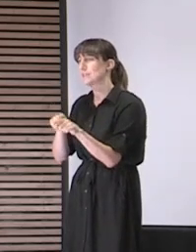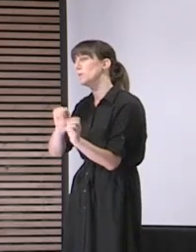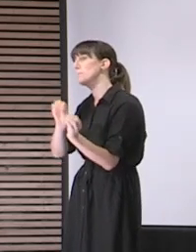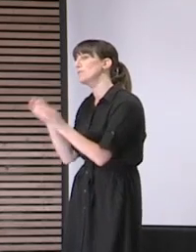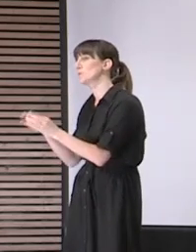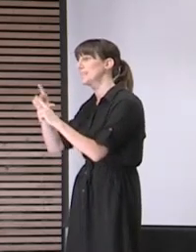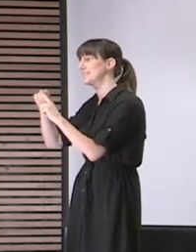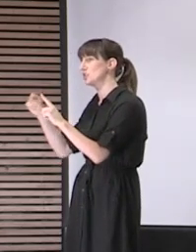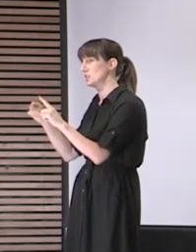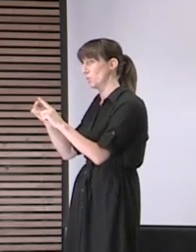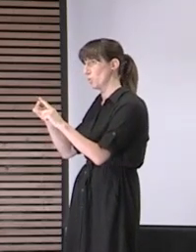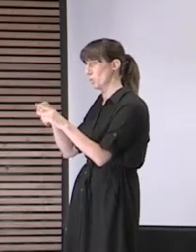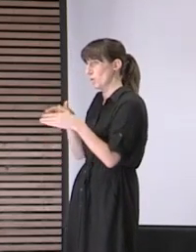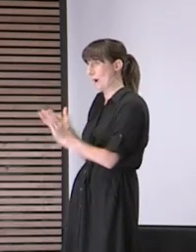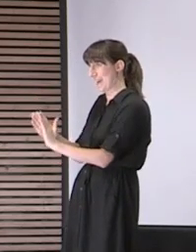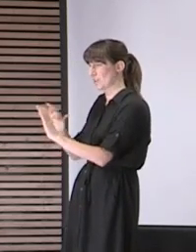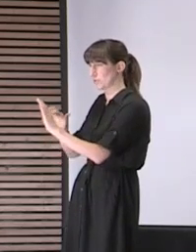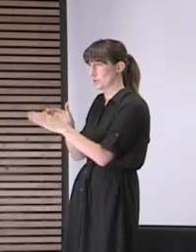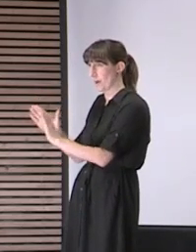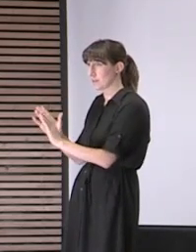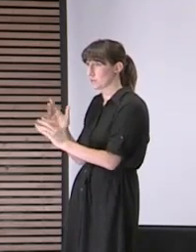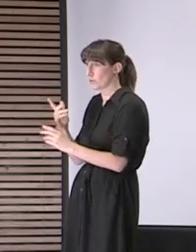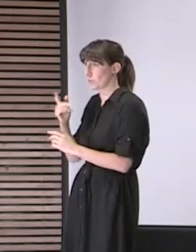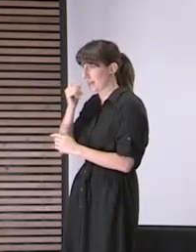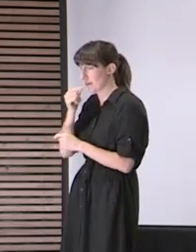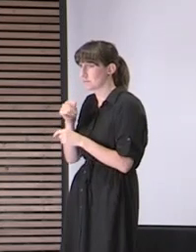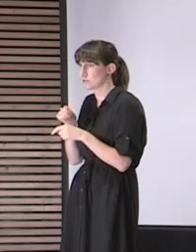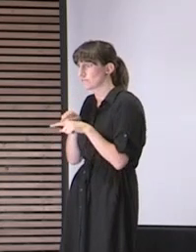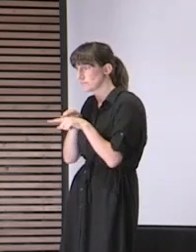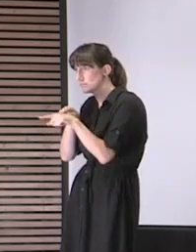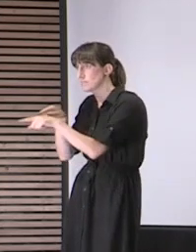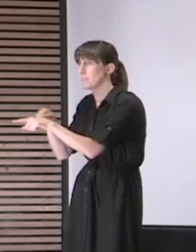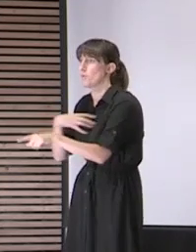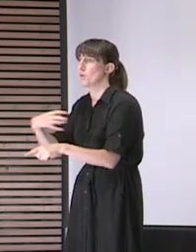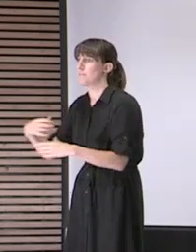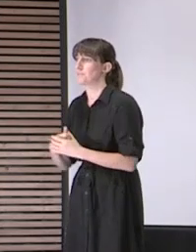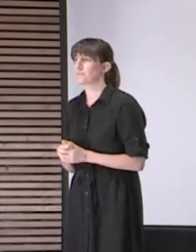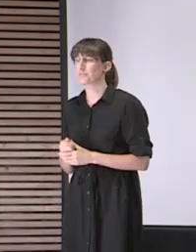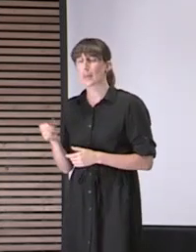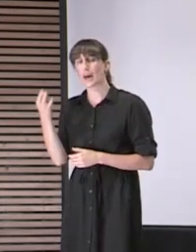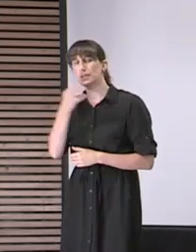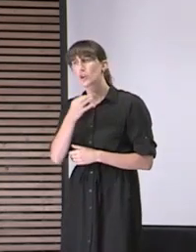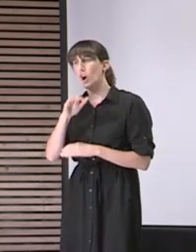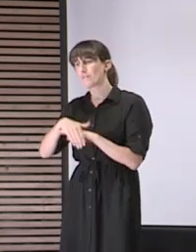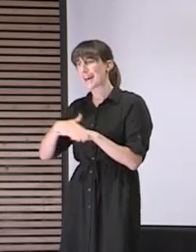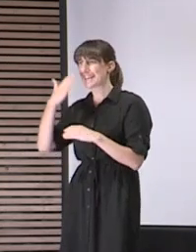números. También tenemos la